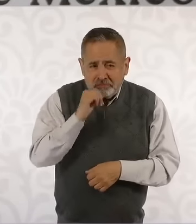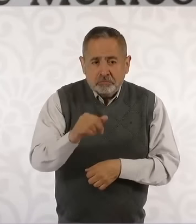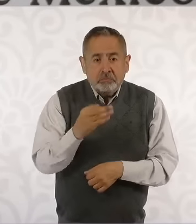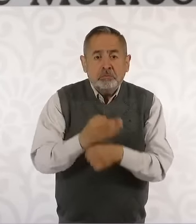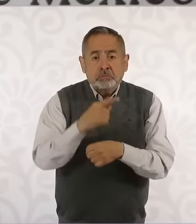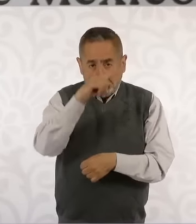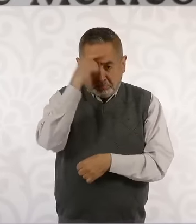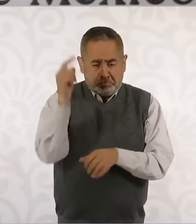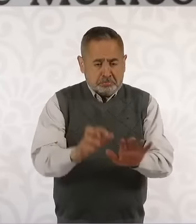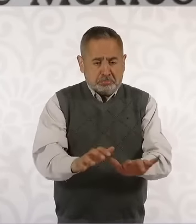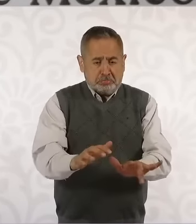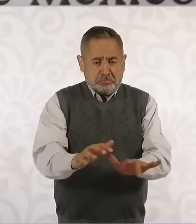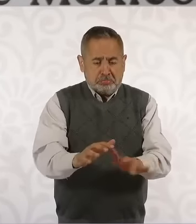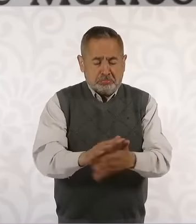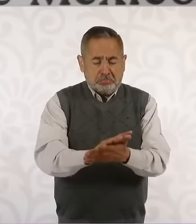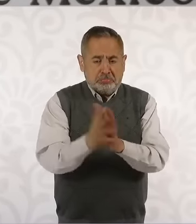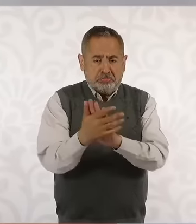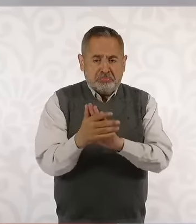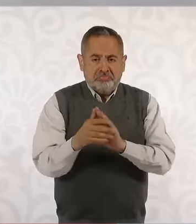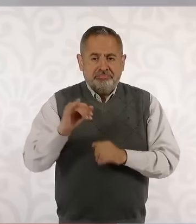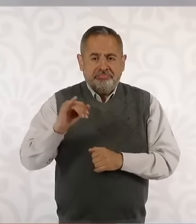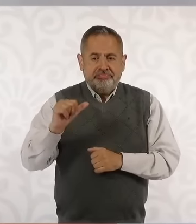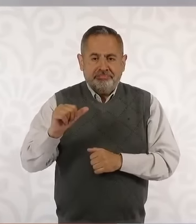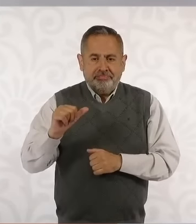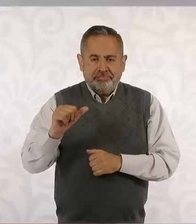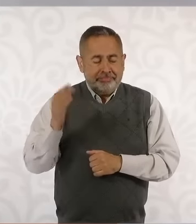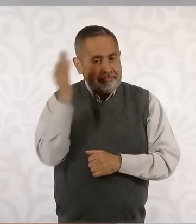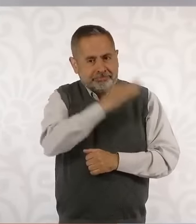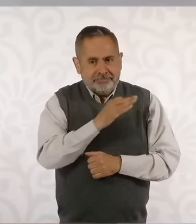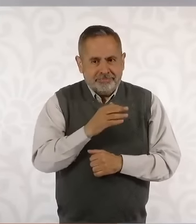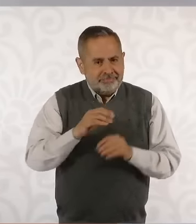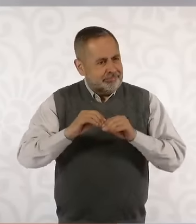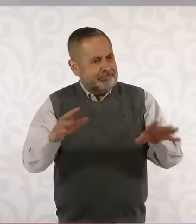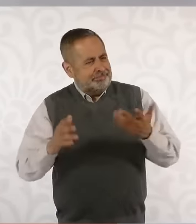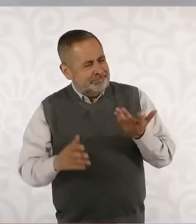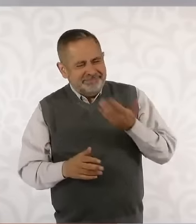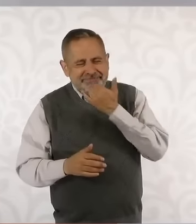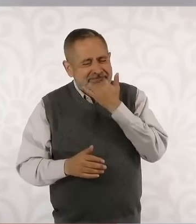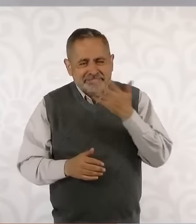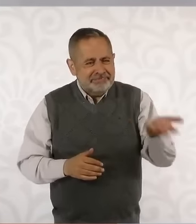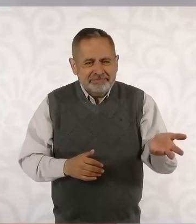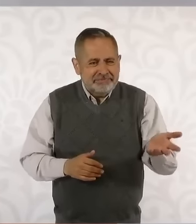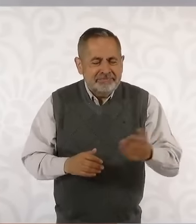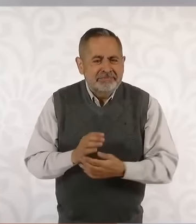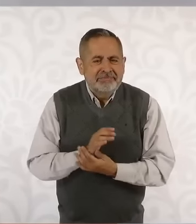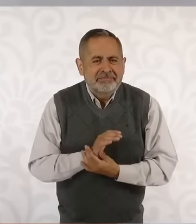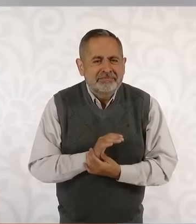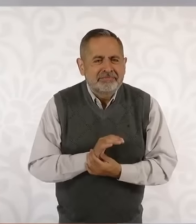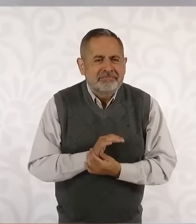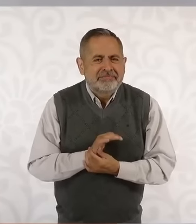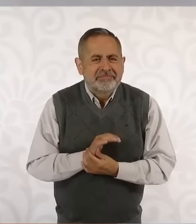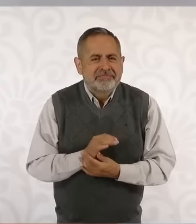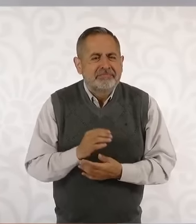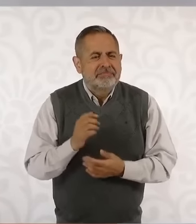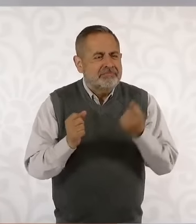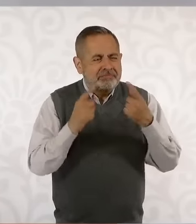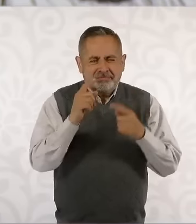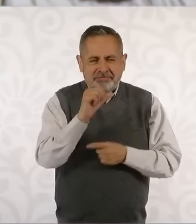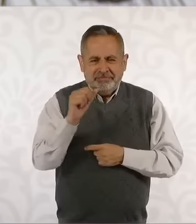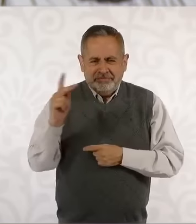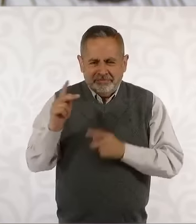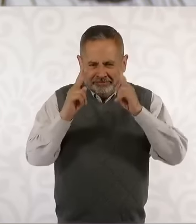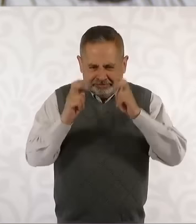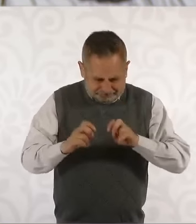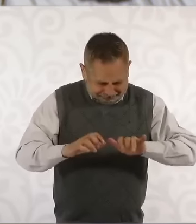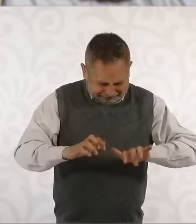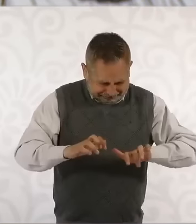¿no? hacerlo e con pues distintos eh aplicaciones o no sé cómo se dice, programación de inteligencia